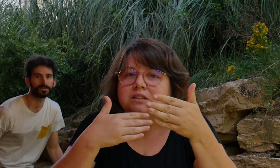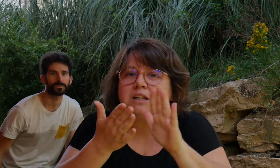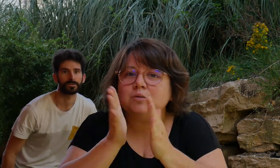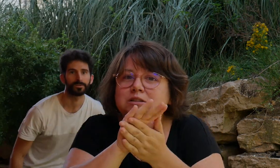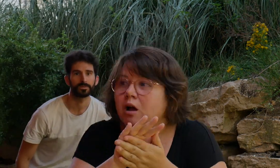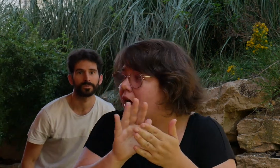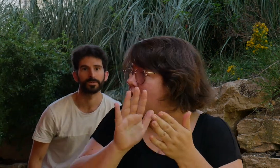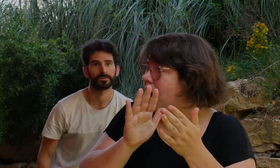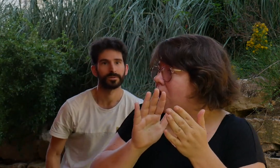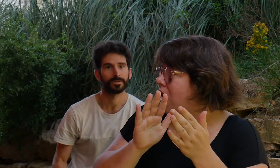organiser avec l'association ?